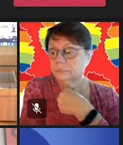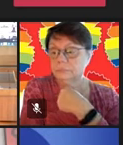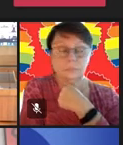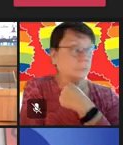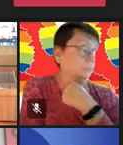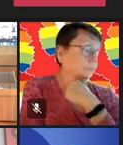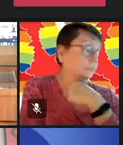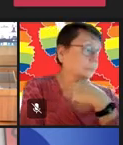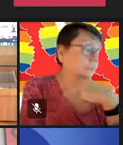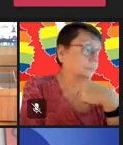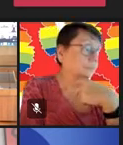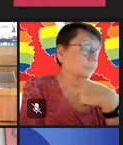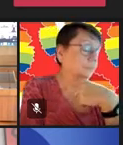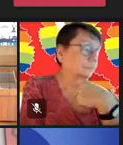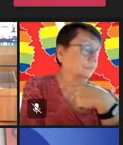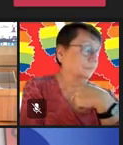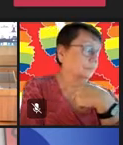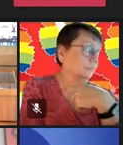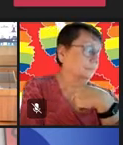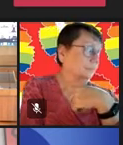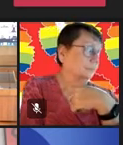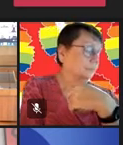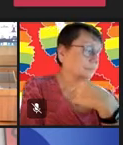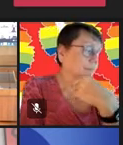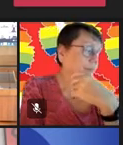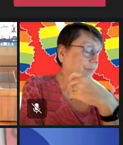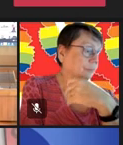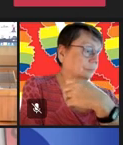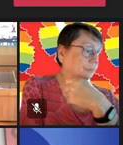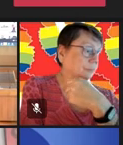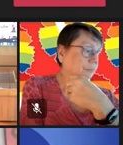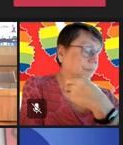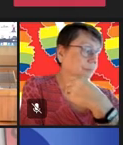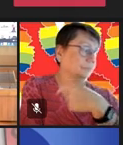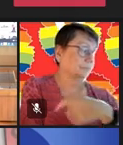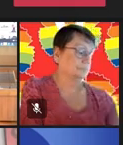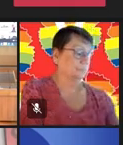Specifika sammanträdet runtomkring som åligger en grupp leder att göra